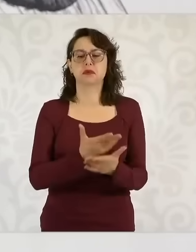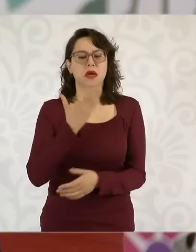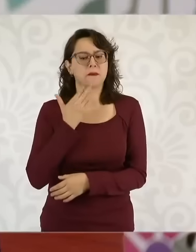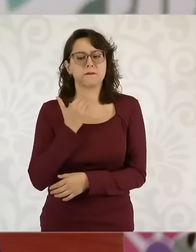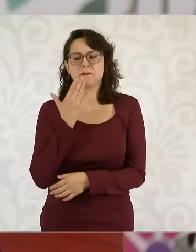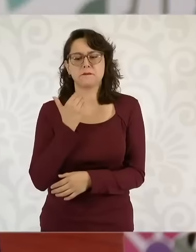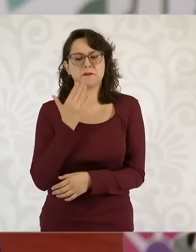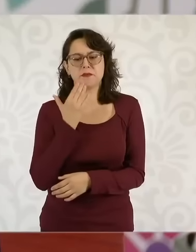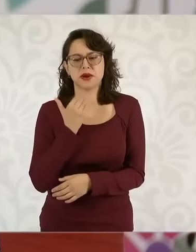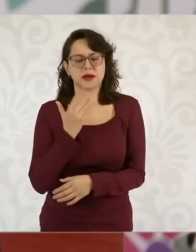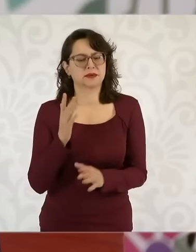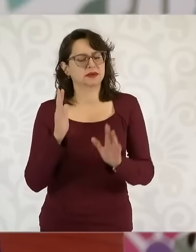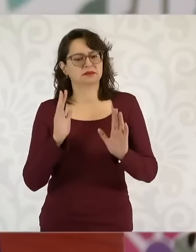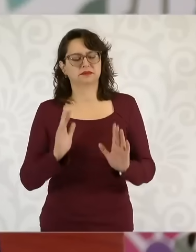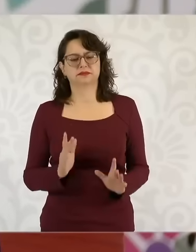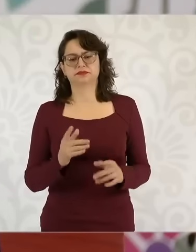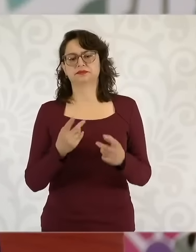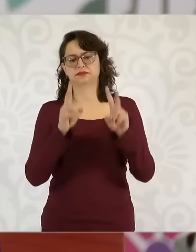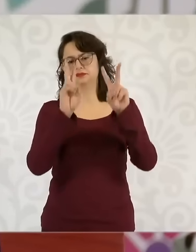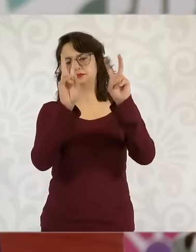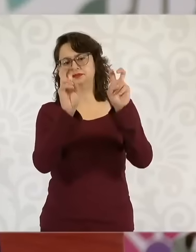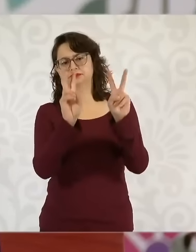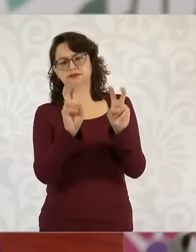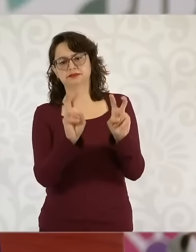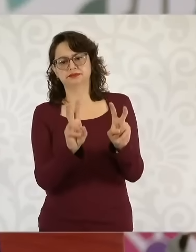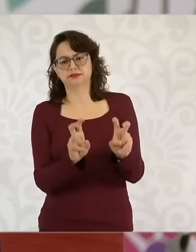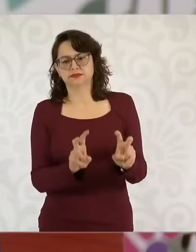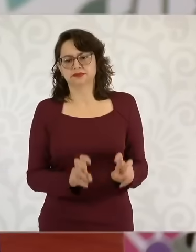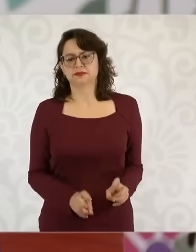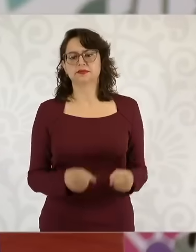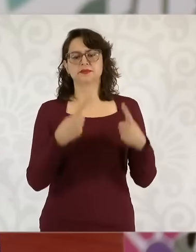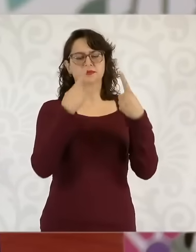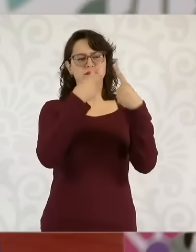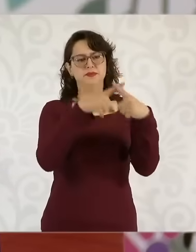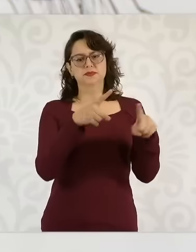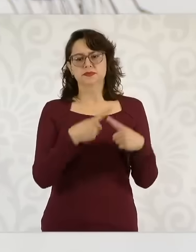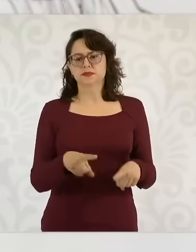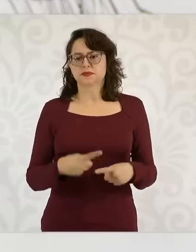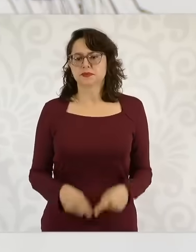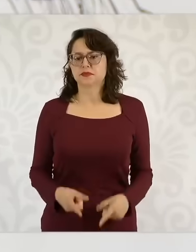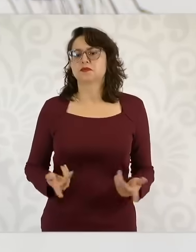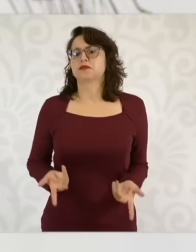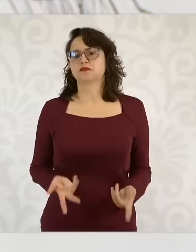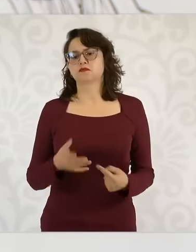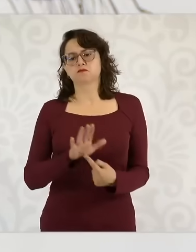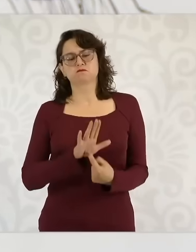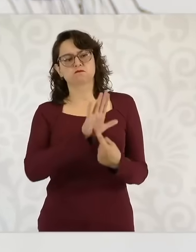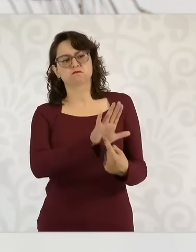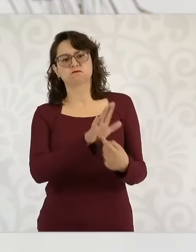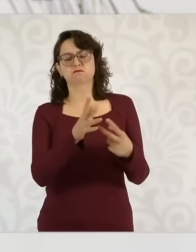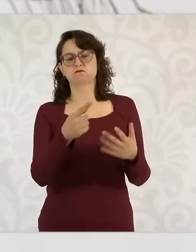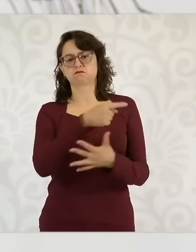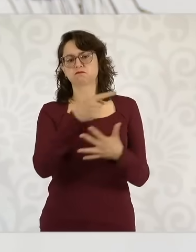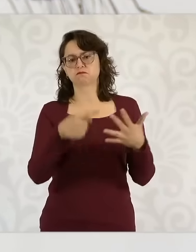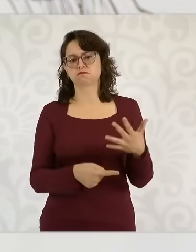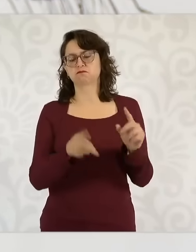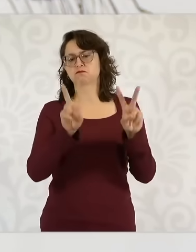eh pues de distintos temas de le mostramos los resultados en seguridad en temas de migración